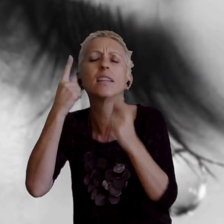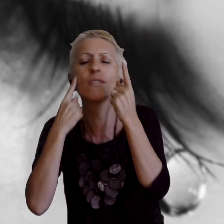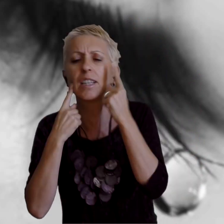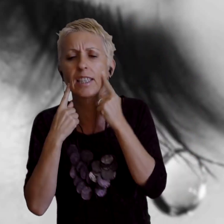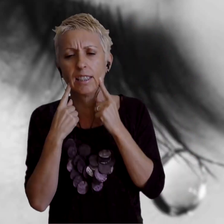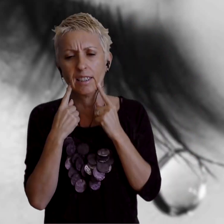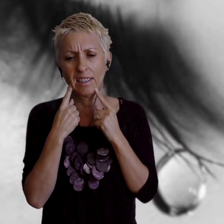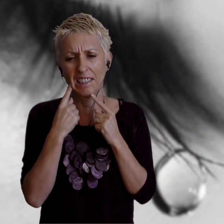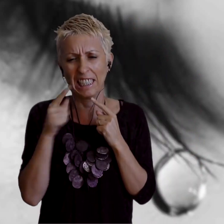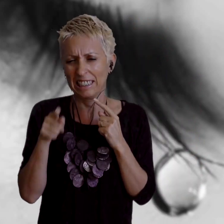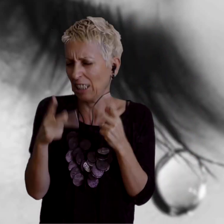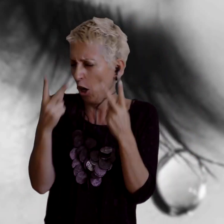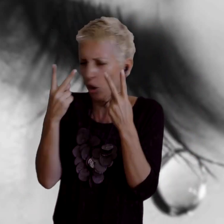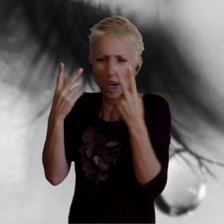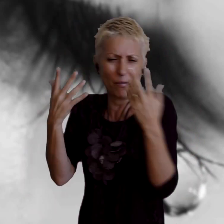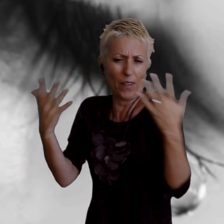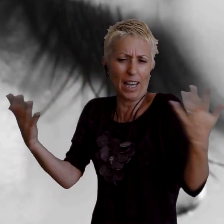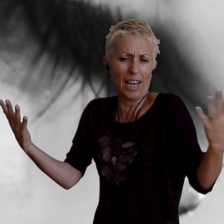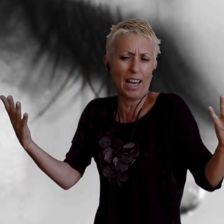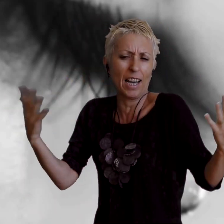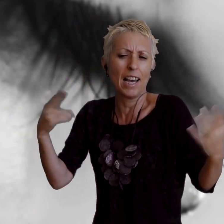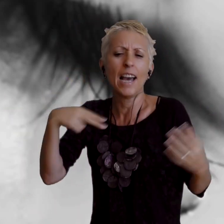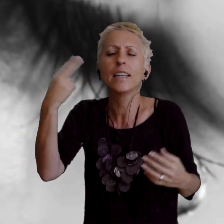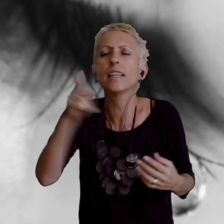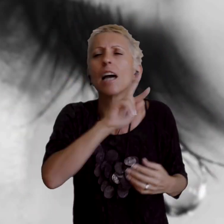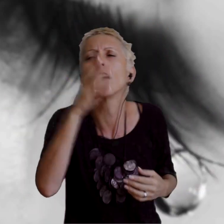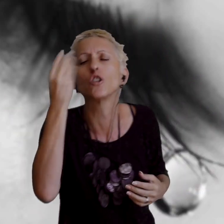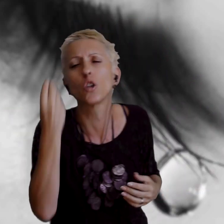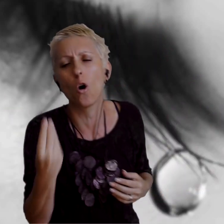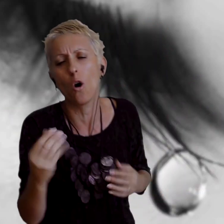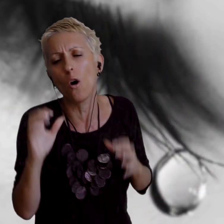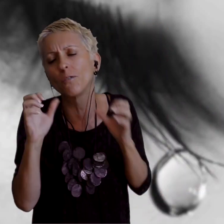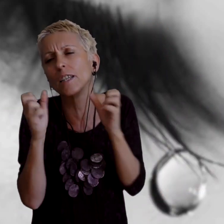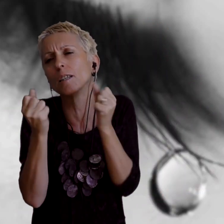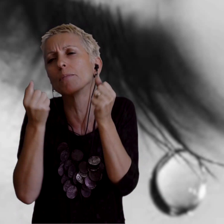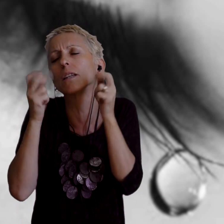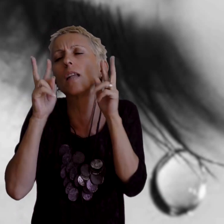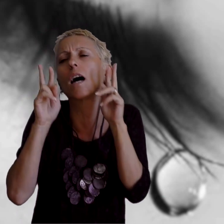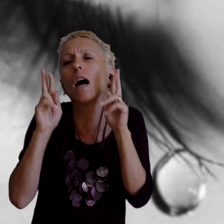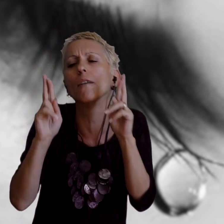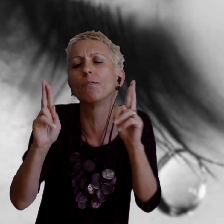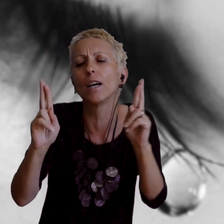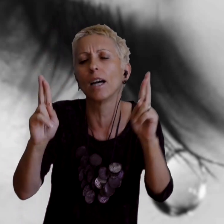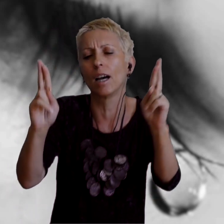אל תבכי זה לא שווה יהיה רק טוב אם נקווה